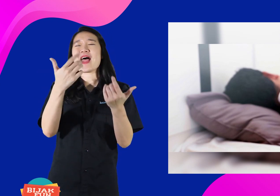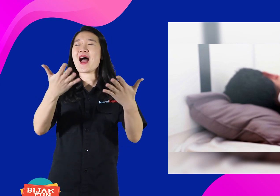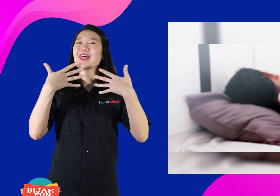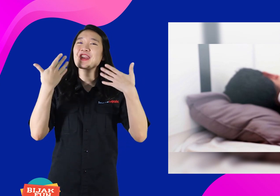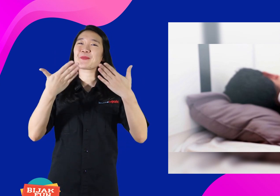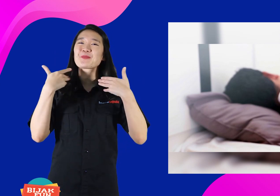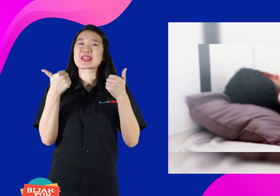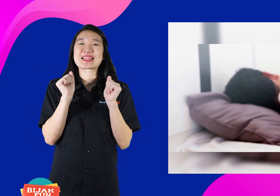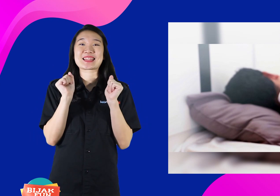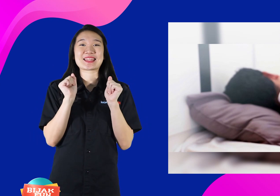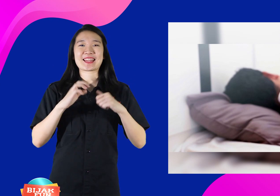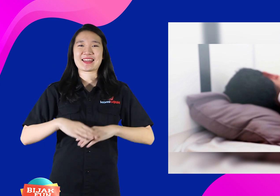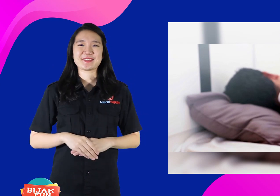Untuk membuat jadi adem.